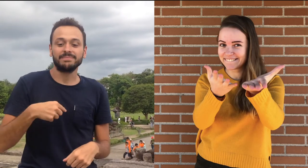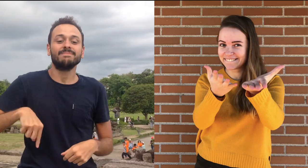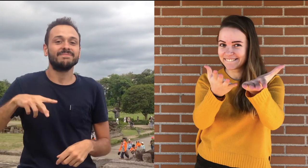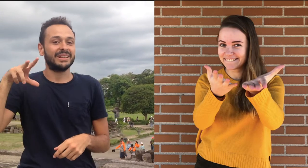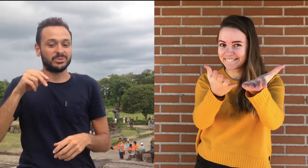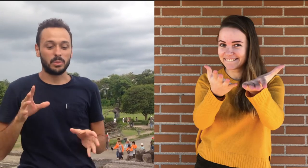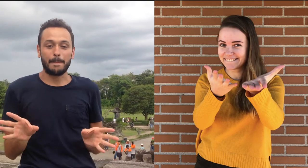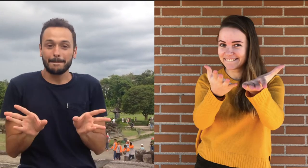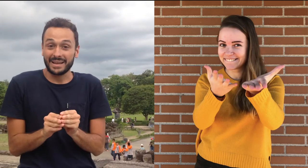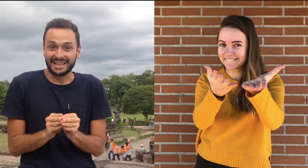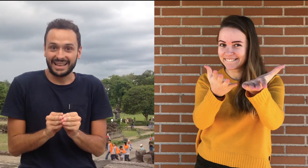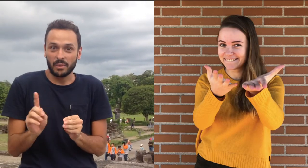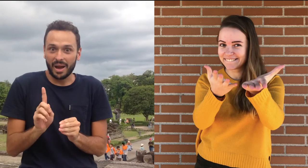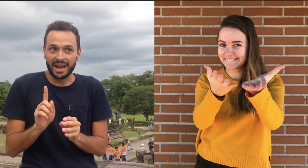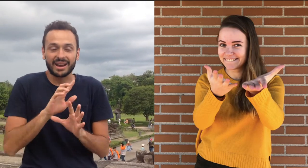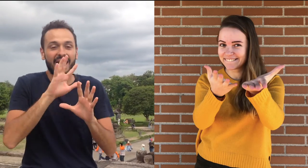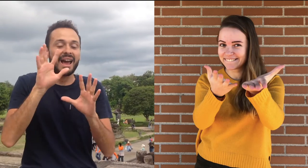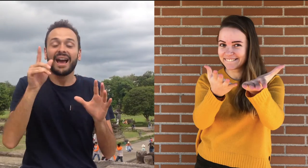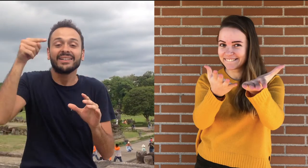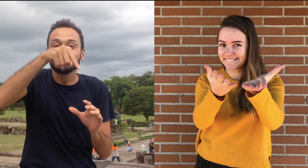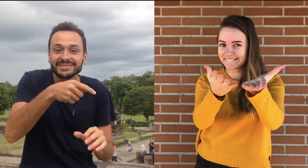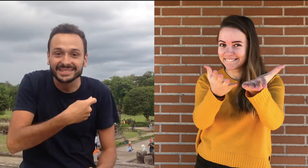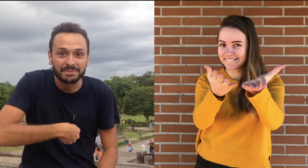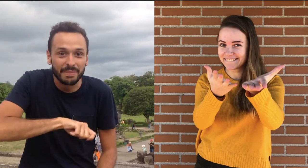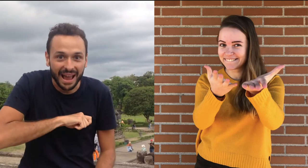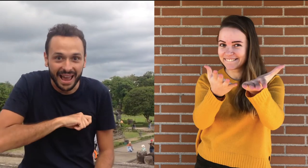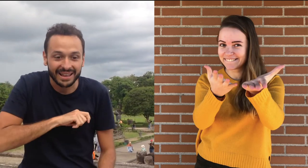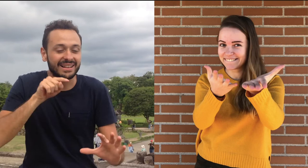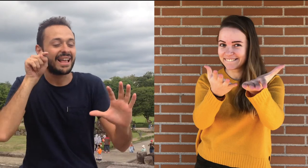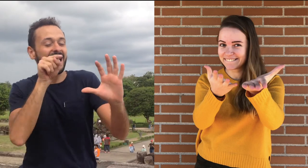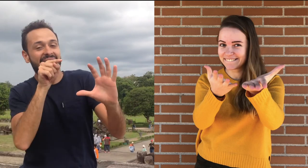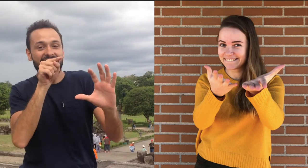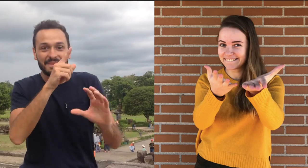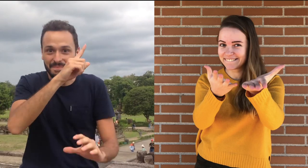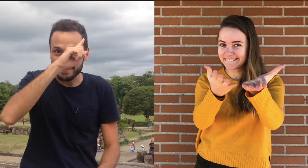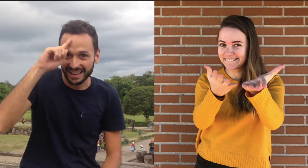el equipo de la EDSU nos reuniremos en España, concretamente en Madrid.